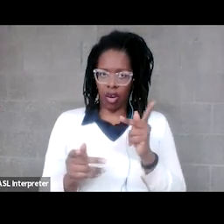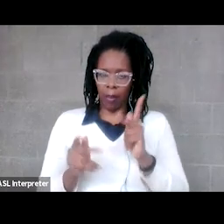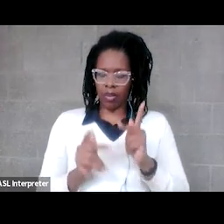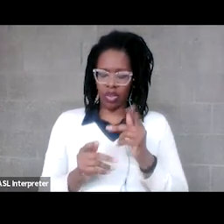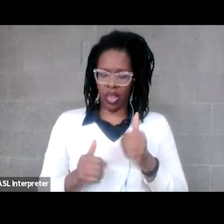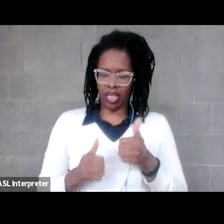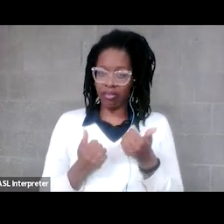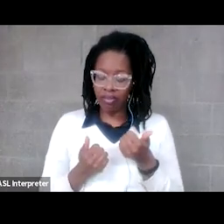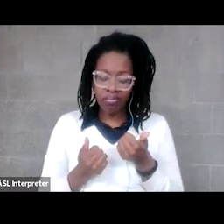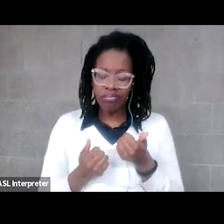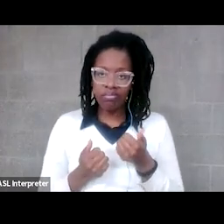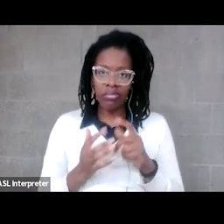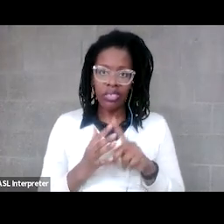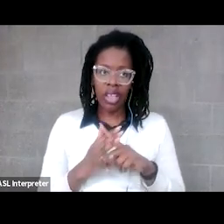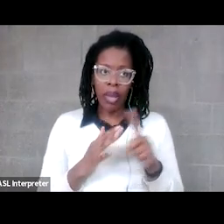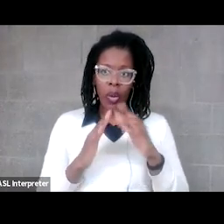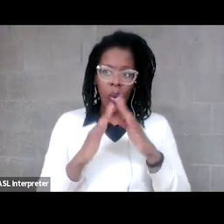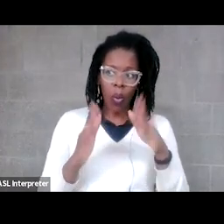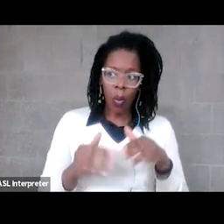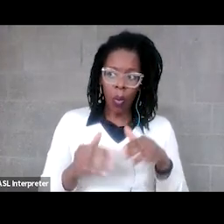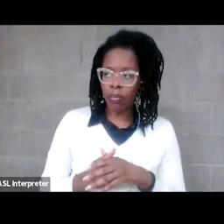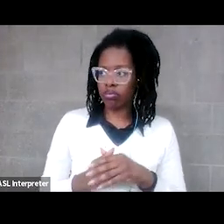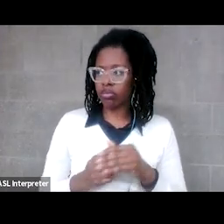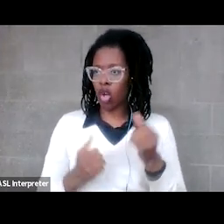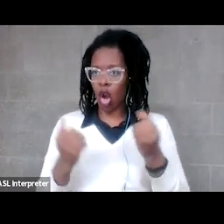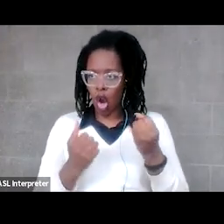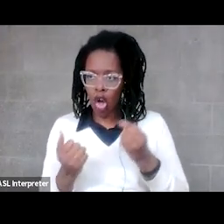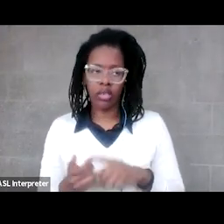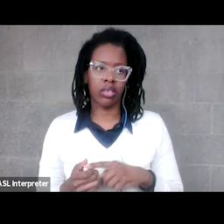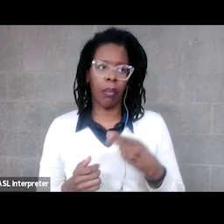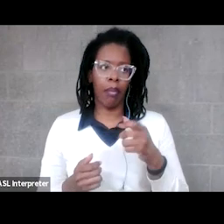como casas abandonadas, vehículos, parques, etc.